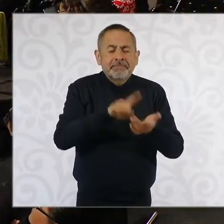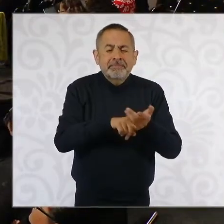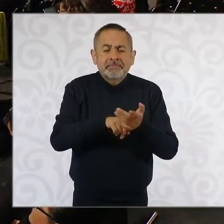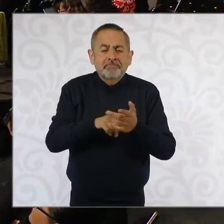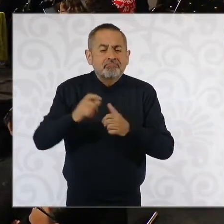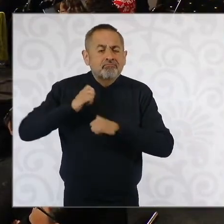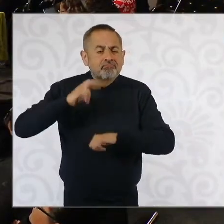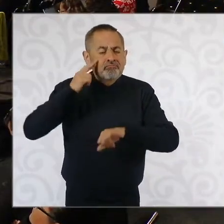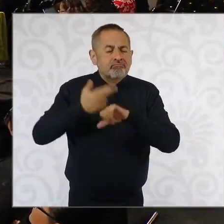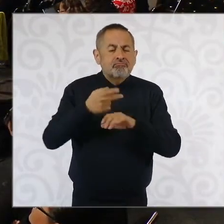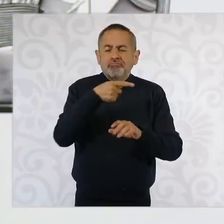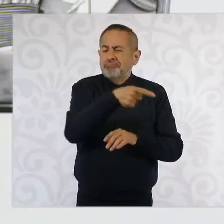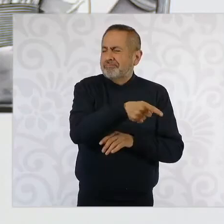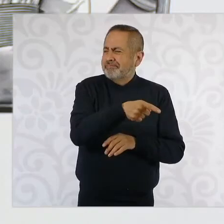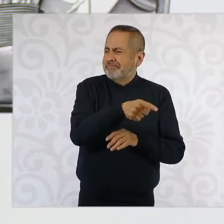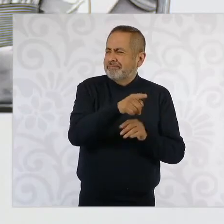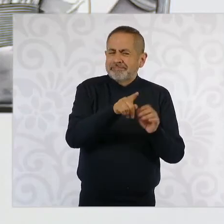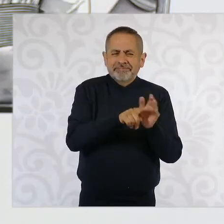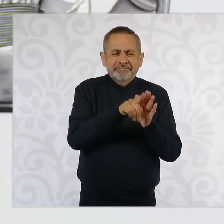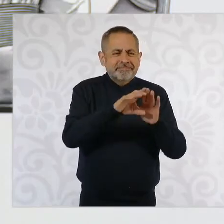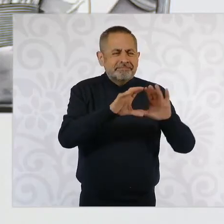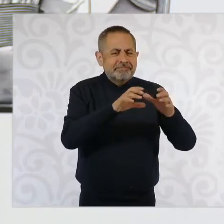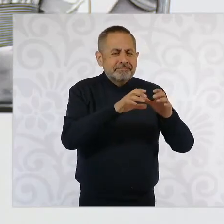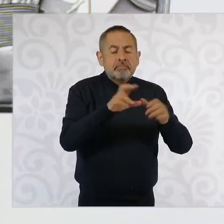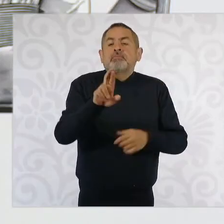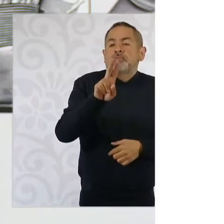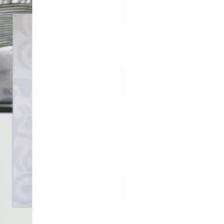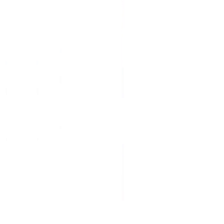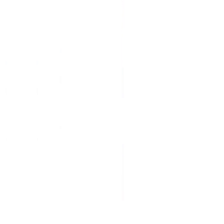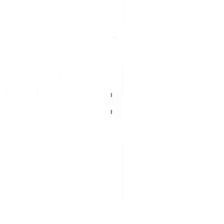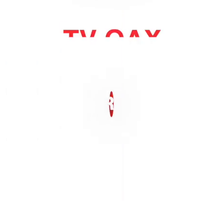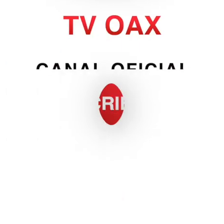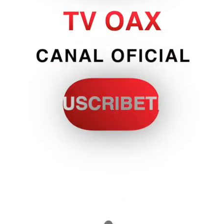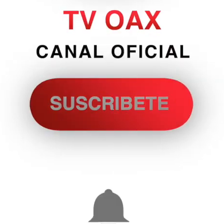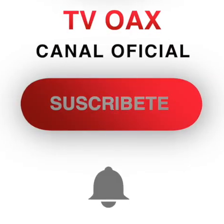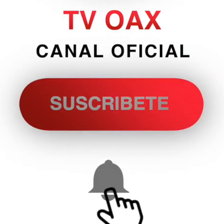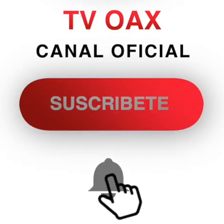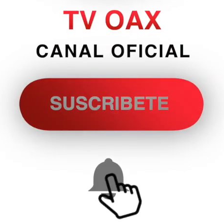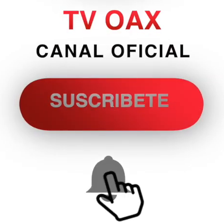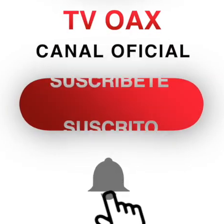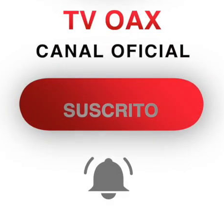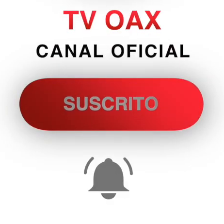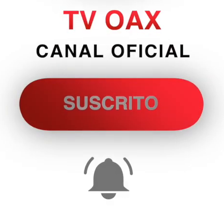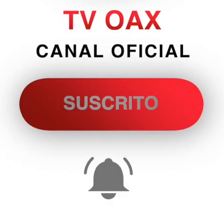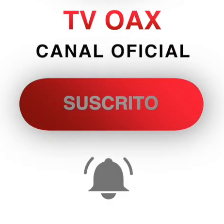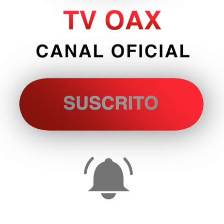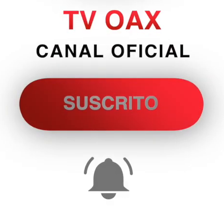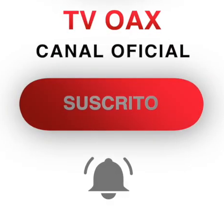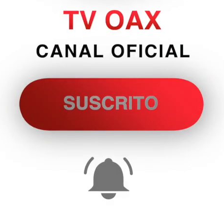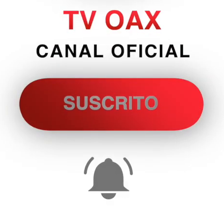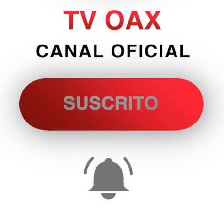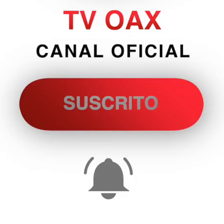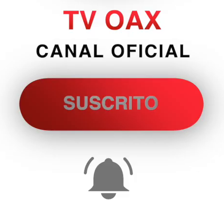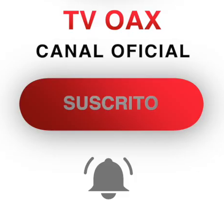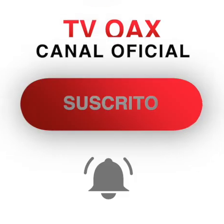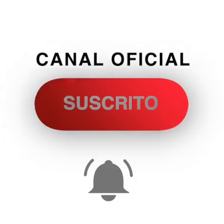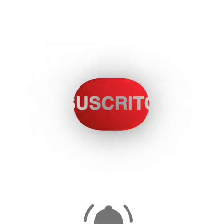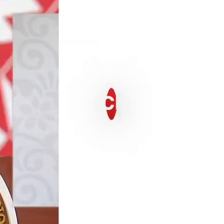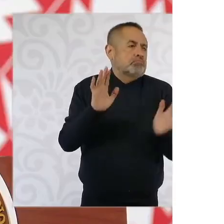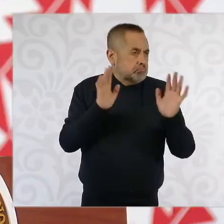olvida ahora su nombre Rubio eh marco Rubio Pues que se comunique con él que puedan establecer